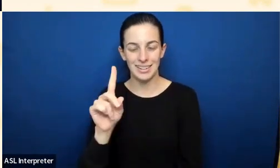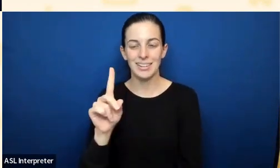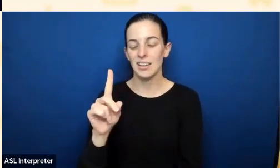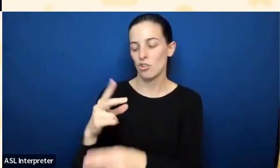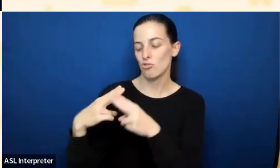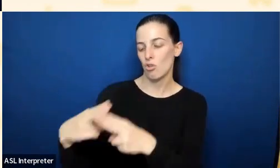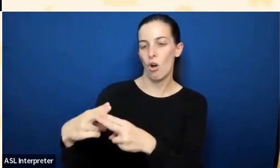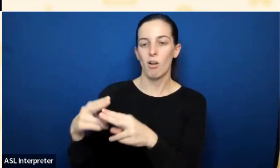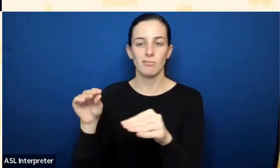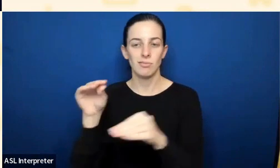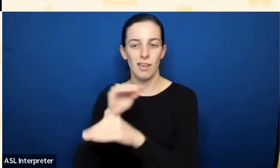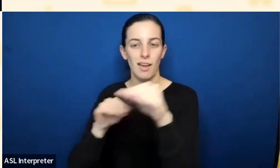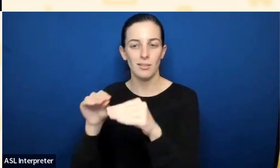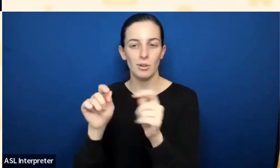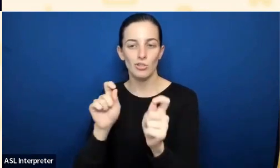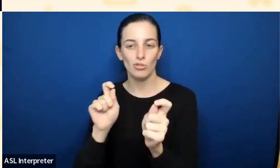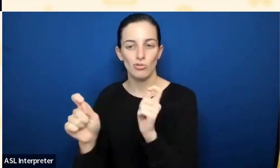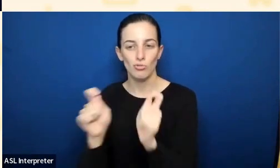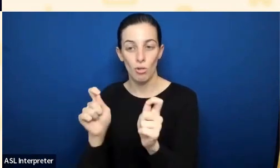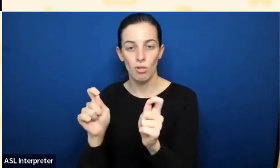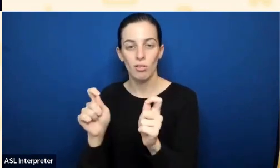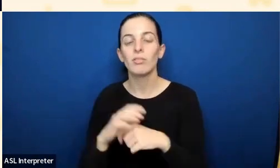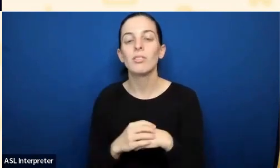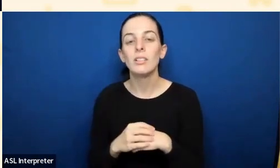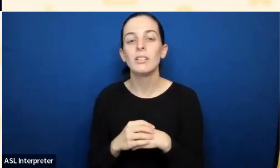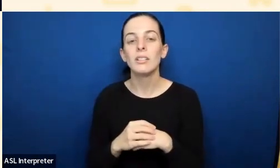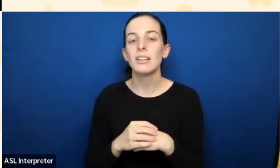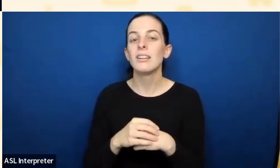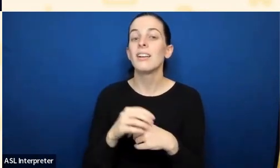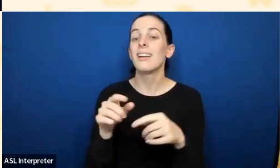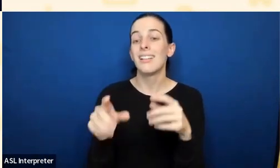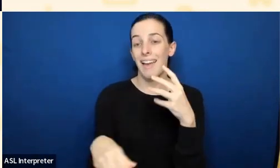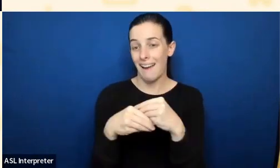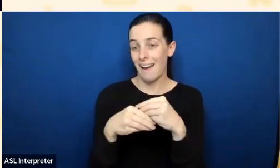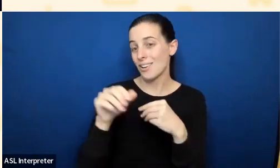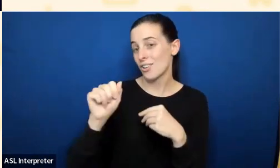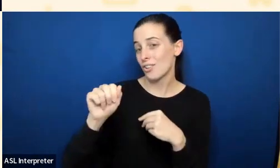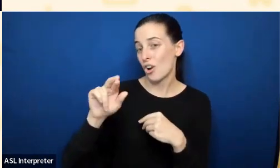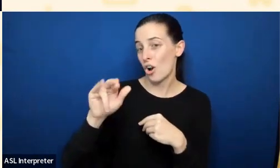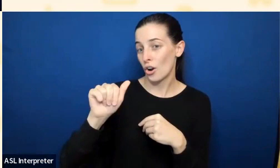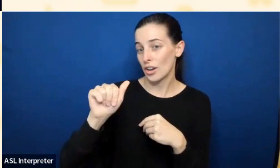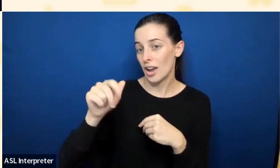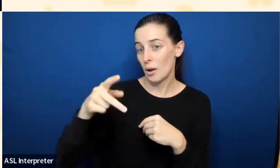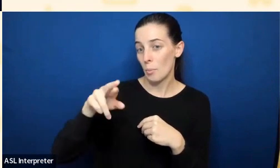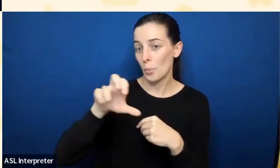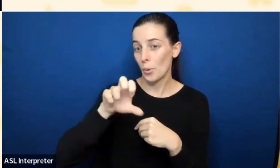usar nuestro JavaScript para apuntar a eso. Y luego usamos ARIA-pressed es igual a falso, nuevamente, por defecto, sin animación.